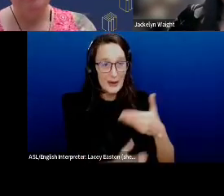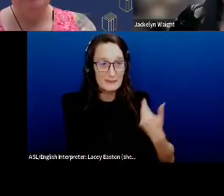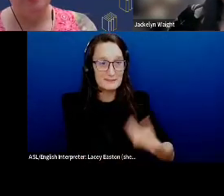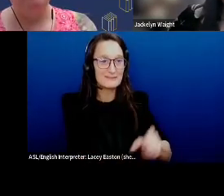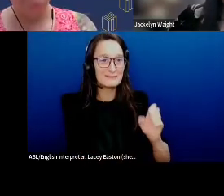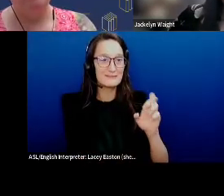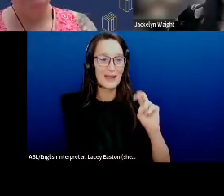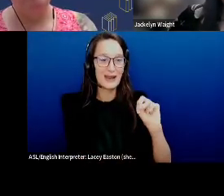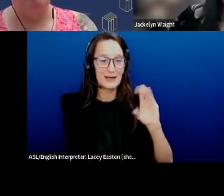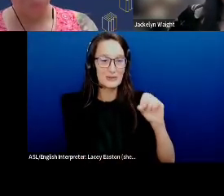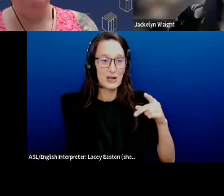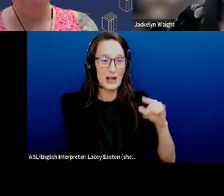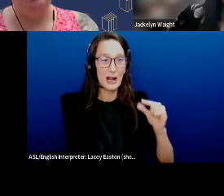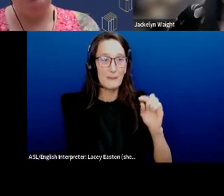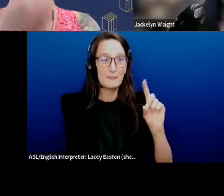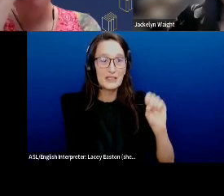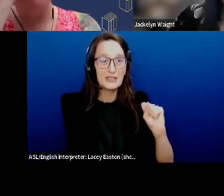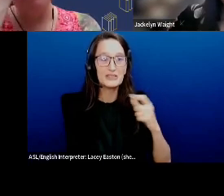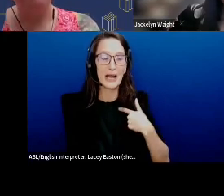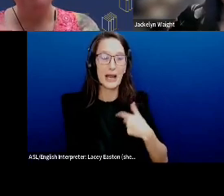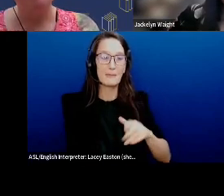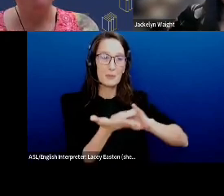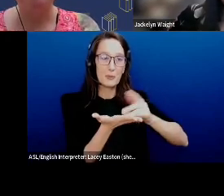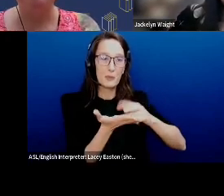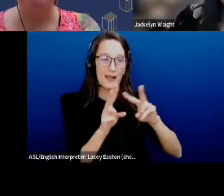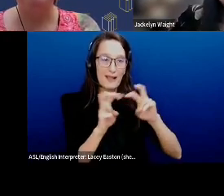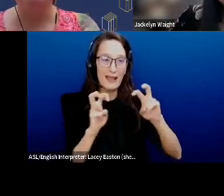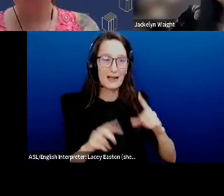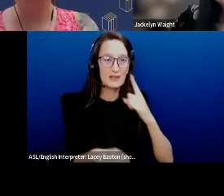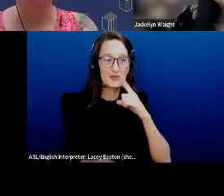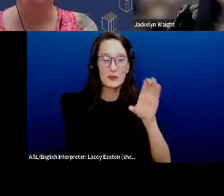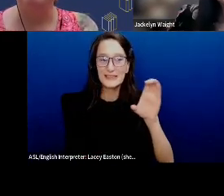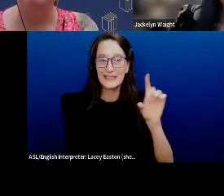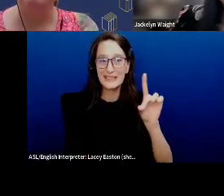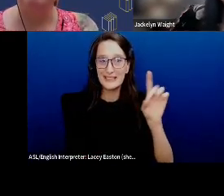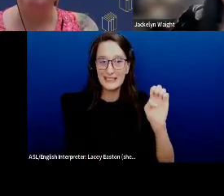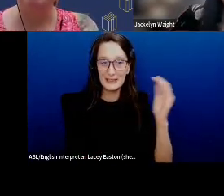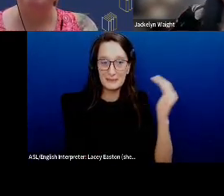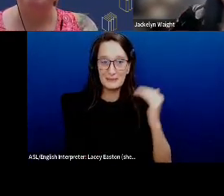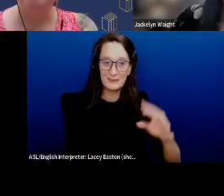analista de braille del Departamento de Educación de California. Hola a todos. Buenos días. Soy